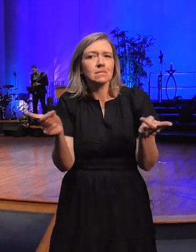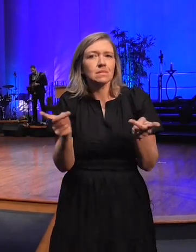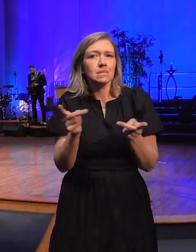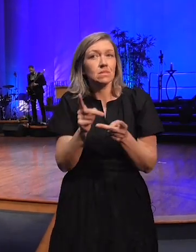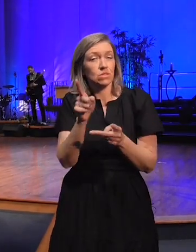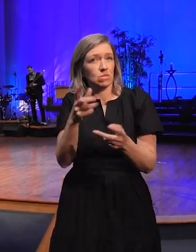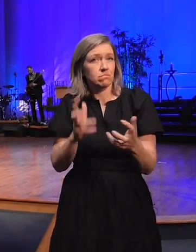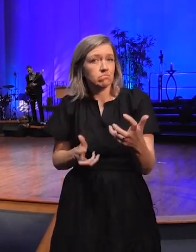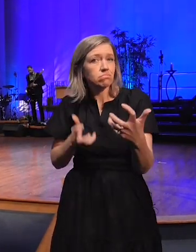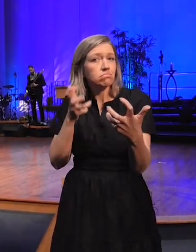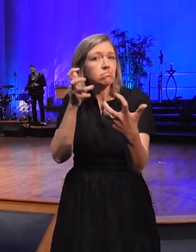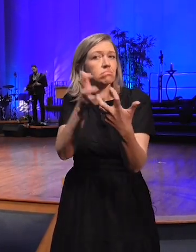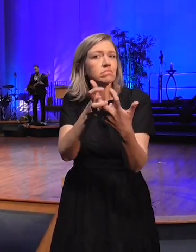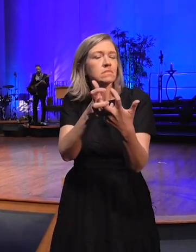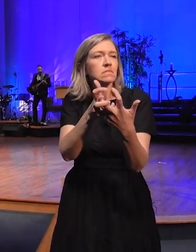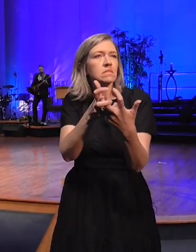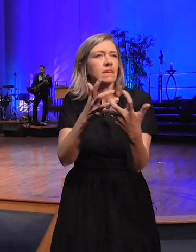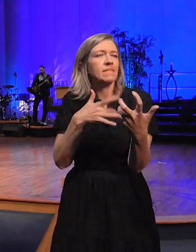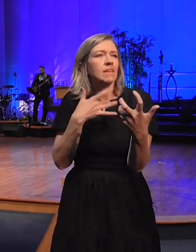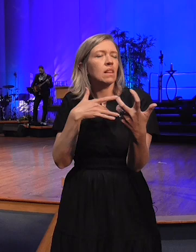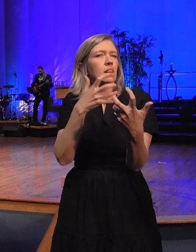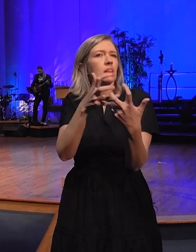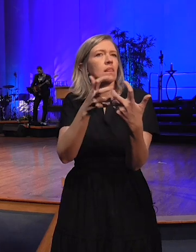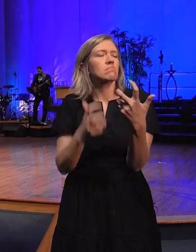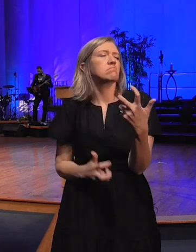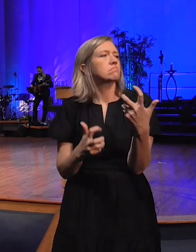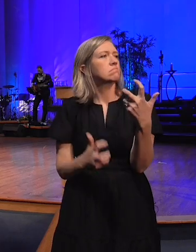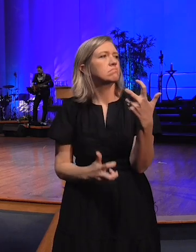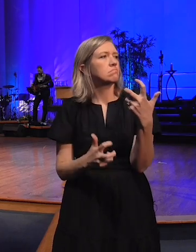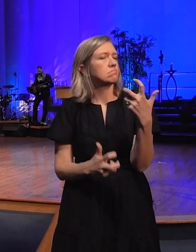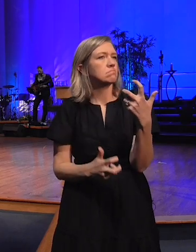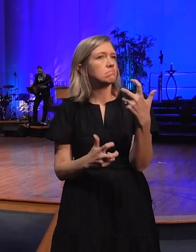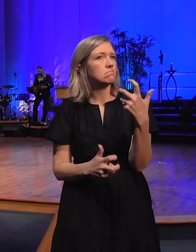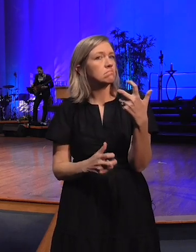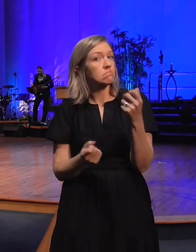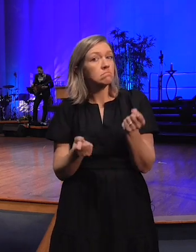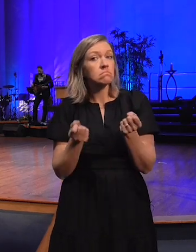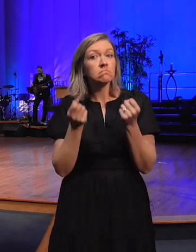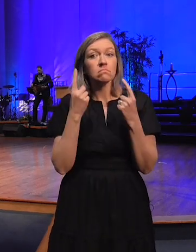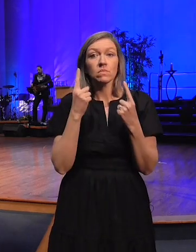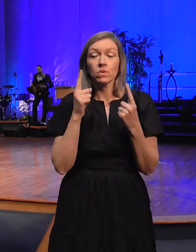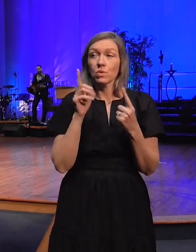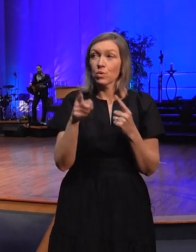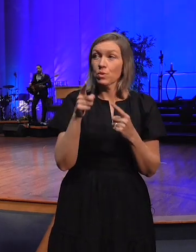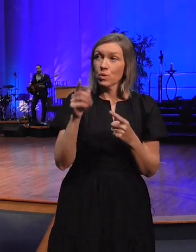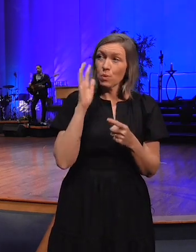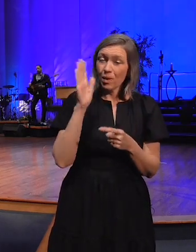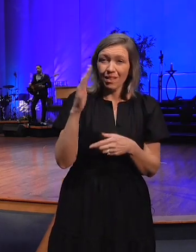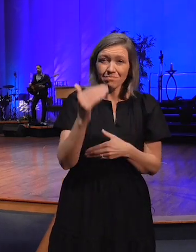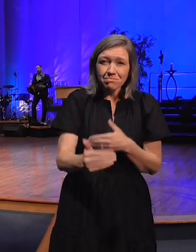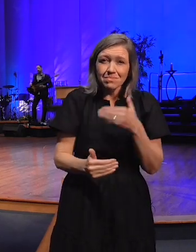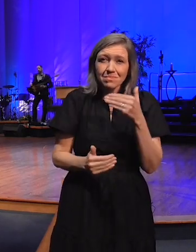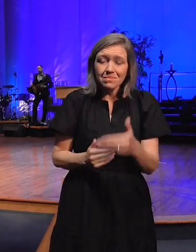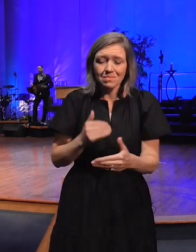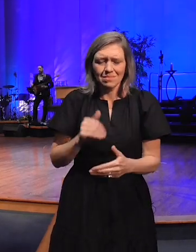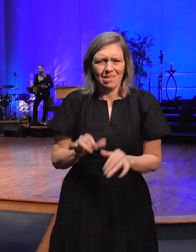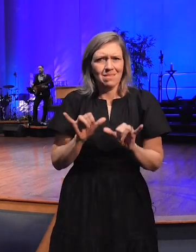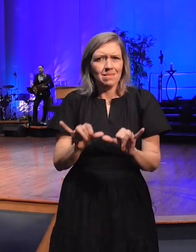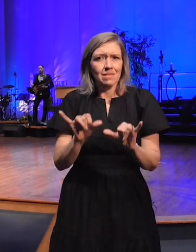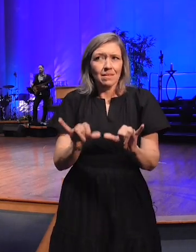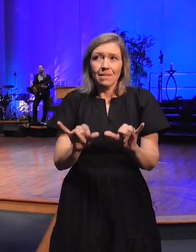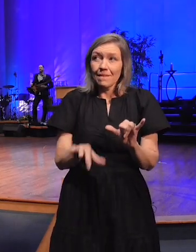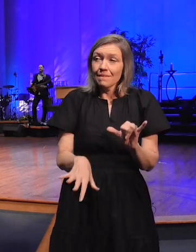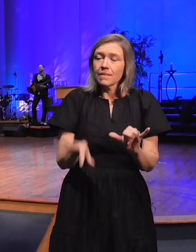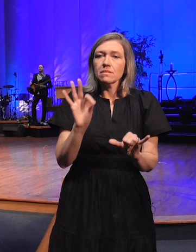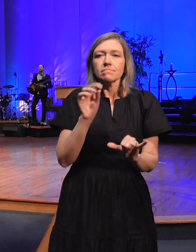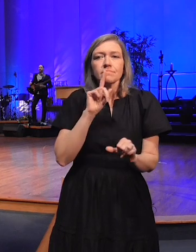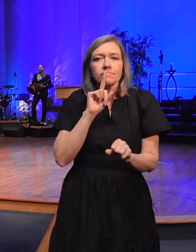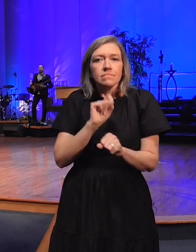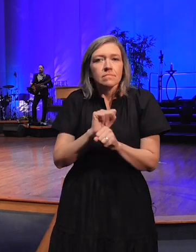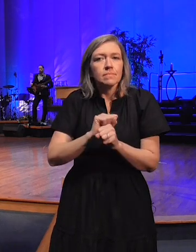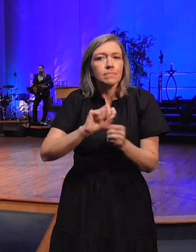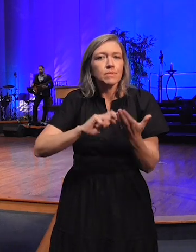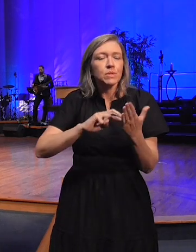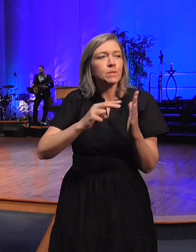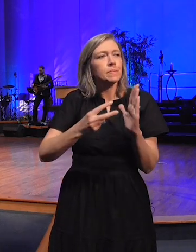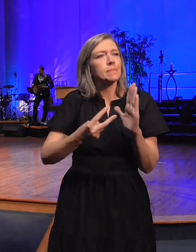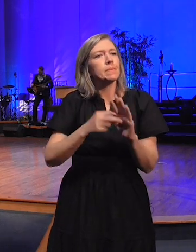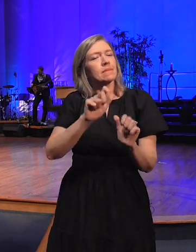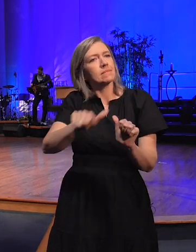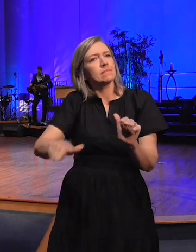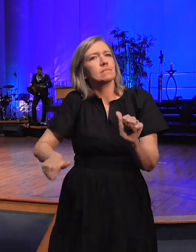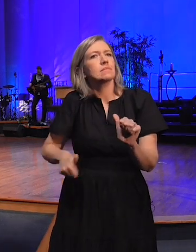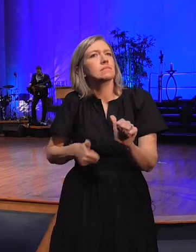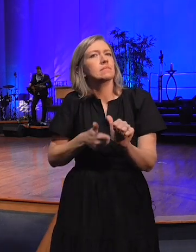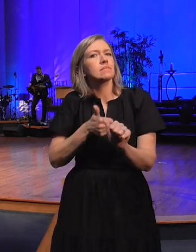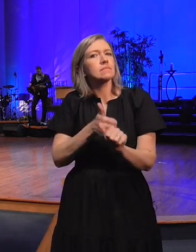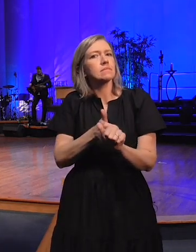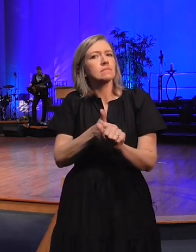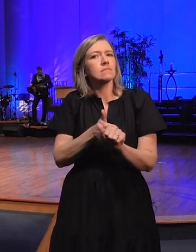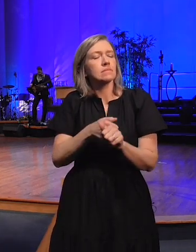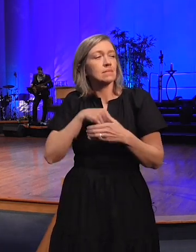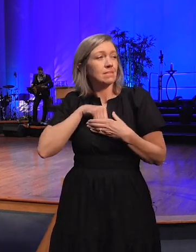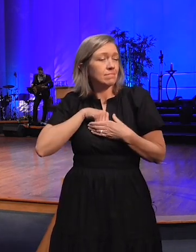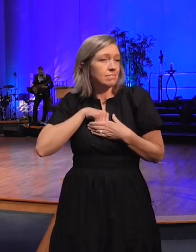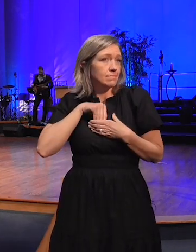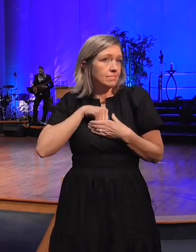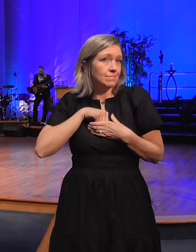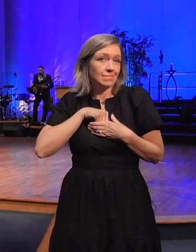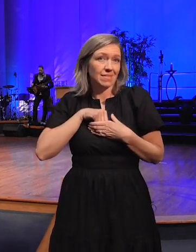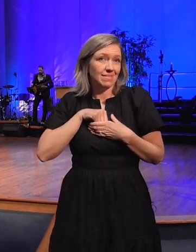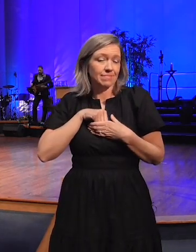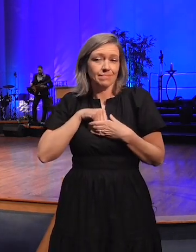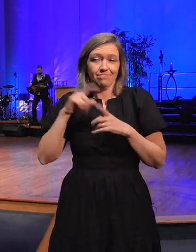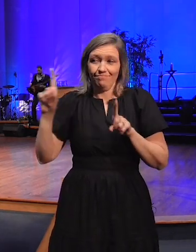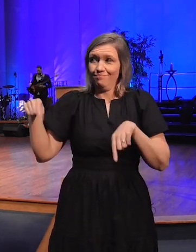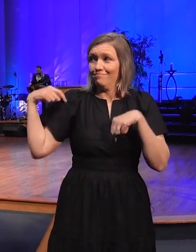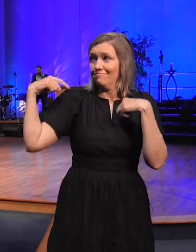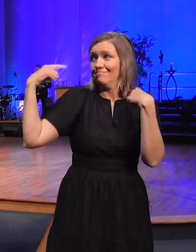perteneces, pero encontrarás que hay un propósito que ha estado ahí dentro de ti todo